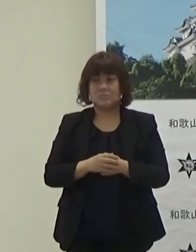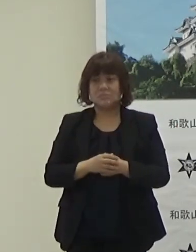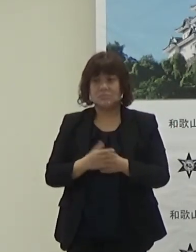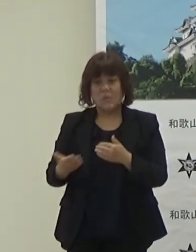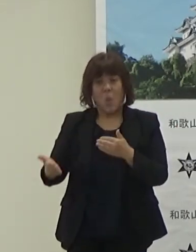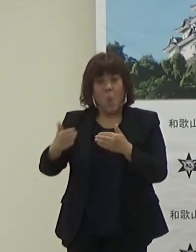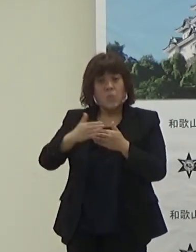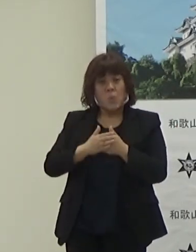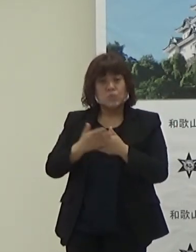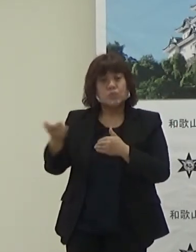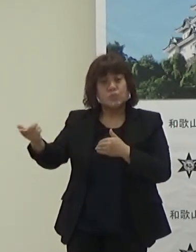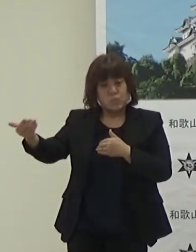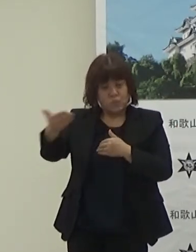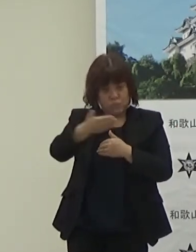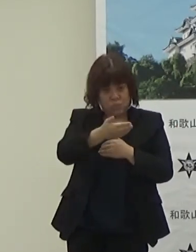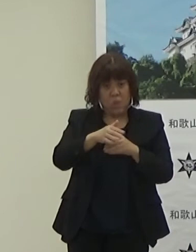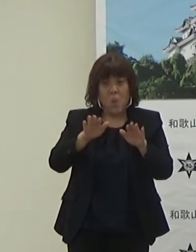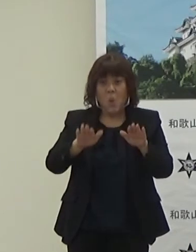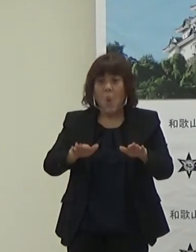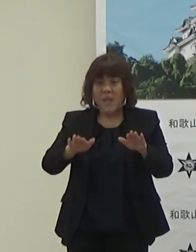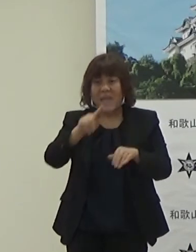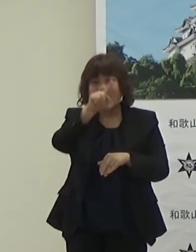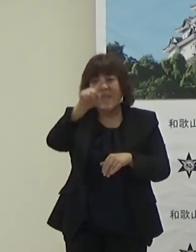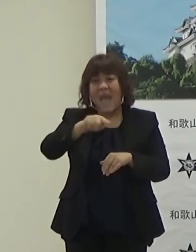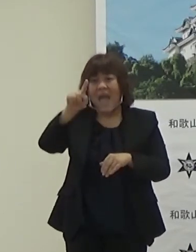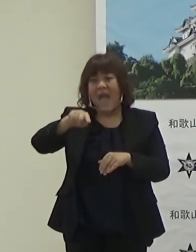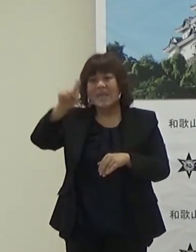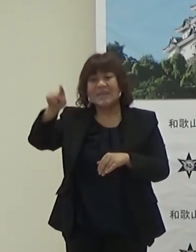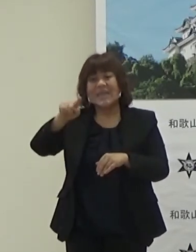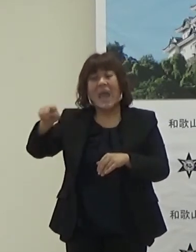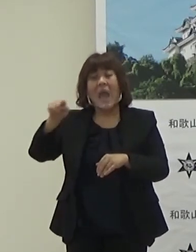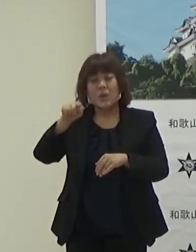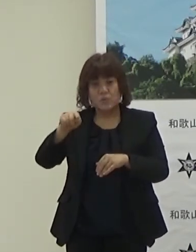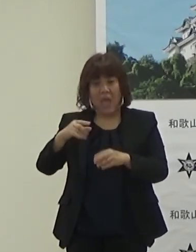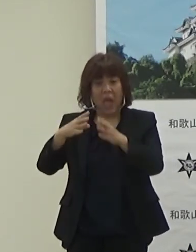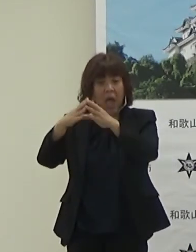ちょっと補足していわゆる今回 のこのIR自体が国の言ってるように